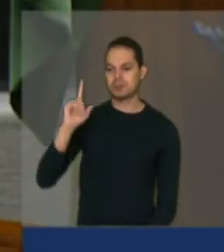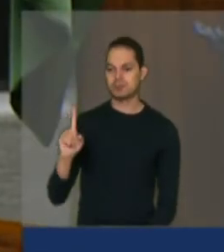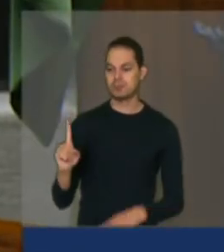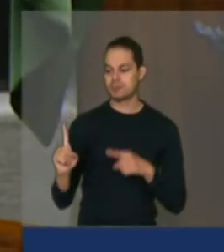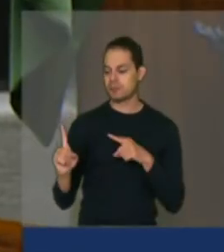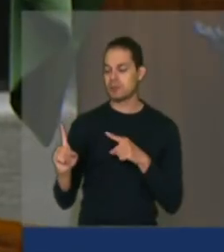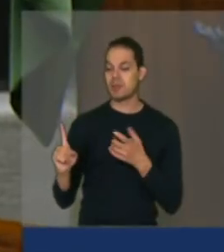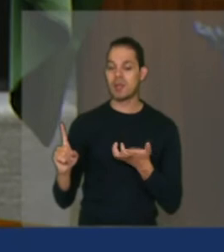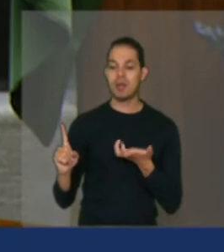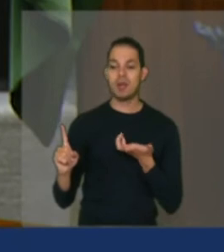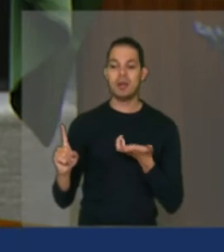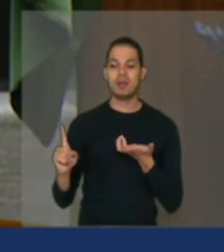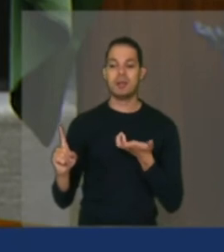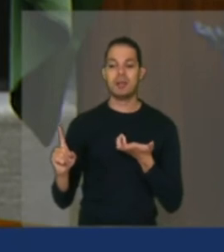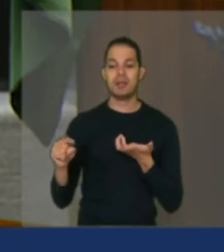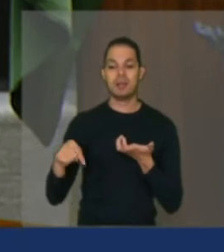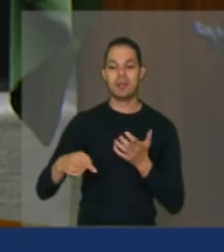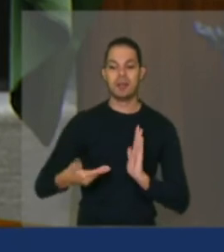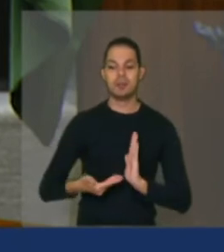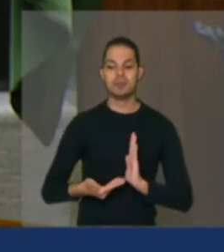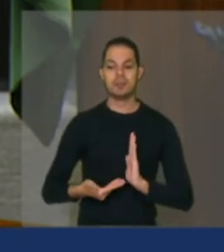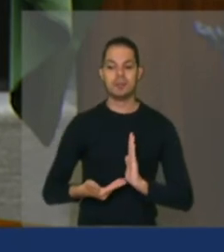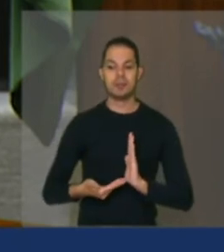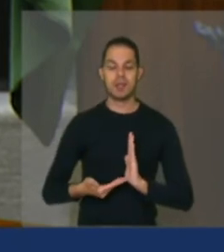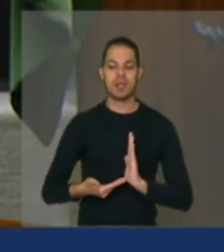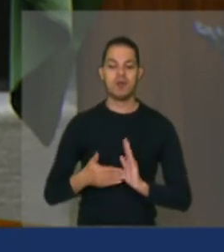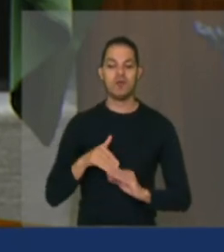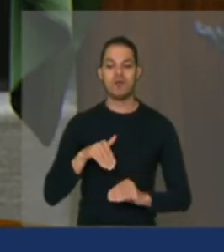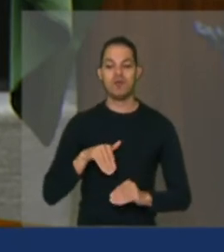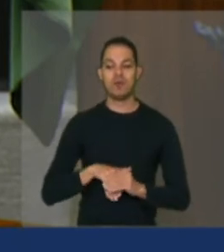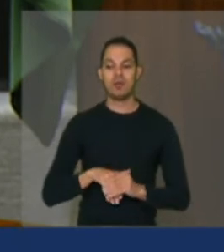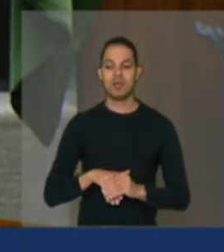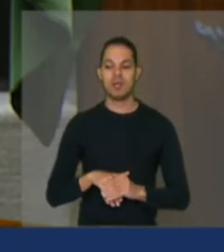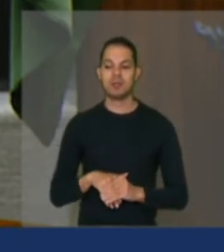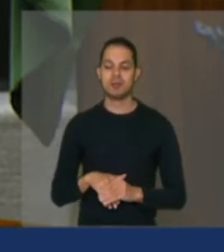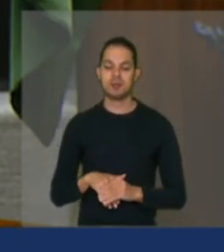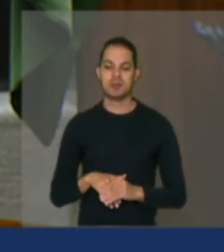PRETENDE QUE ESSA CÂMARA DOS DEPUTADOS VOTE A PRIVATIZAÇÃO DOS CORREIOS. AGORA, DURANTE O RECESSO